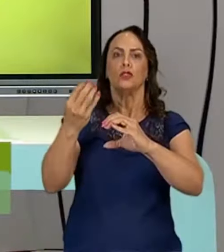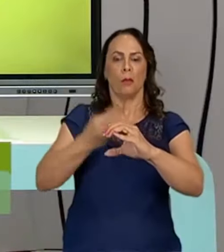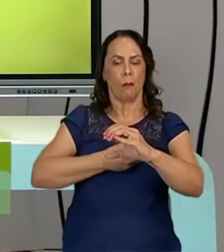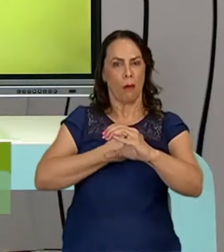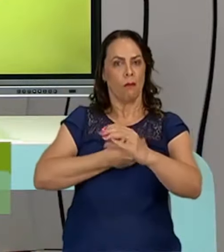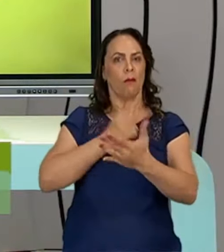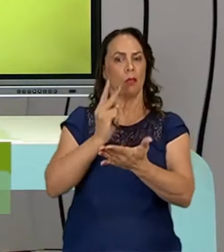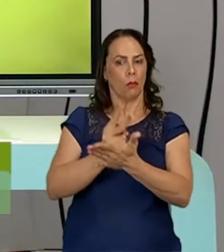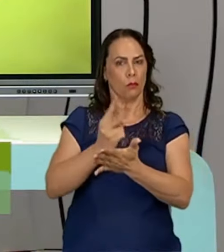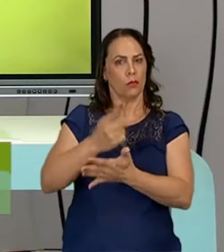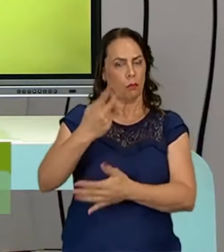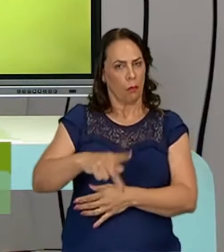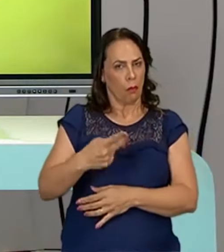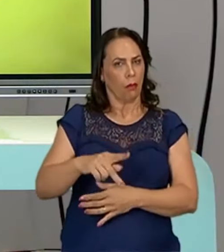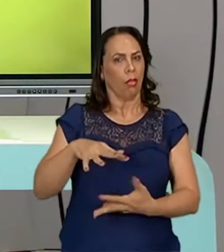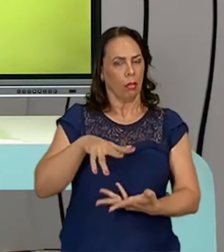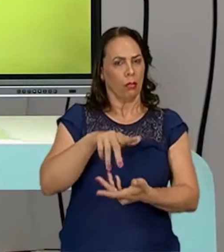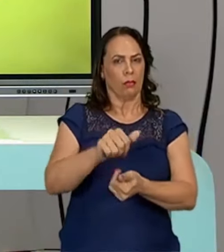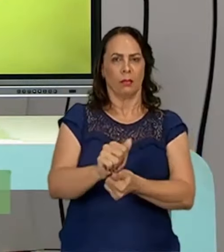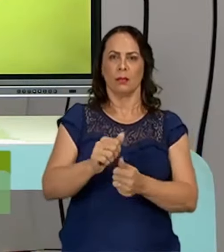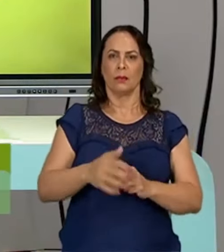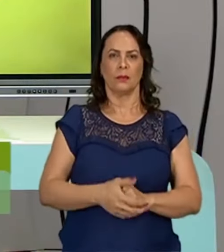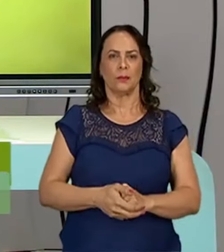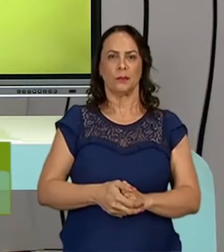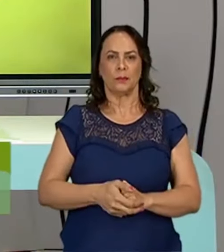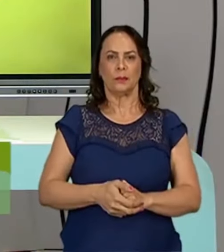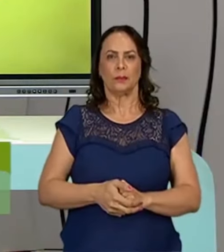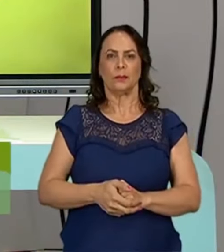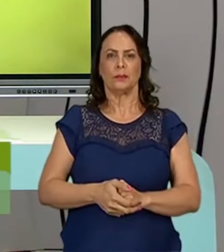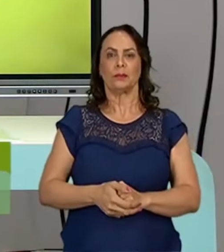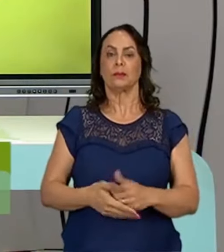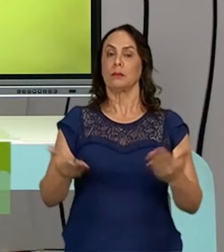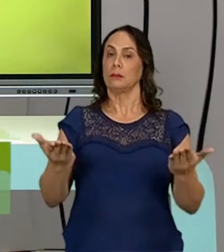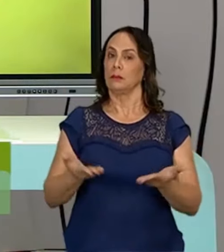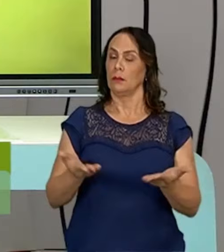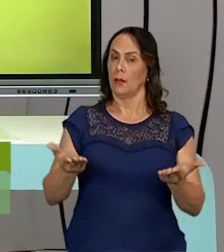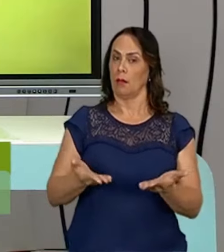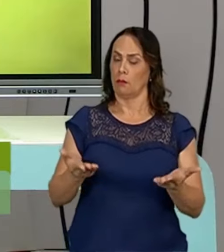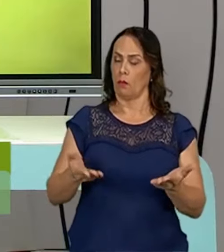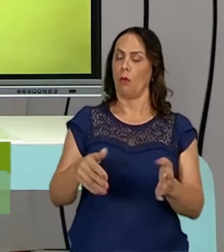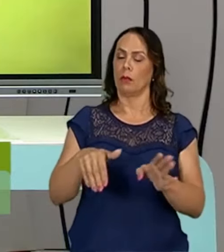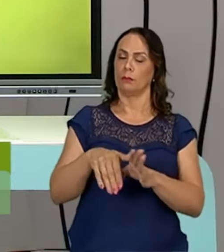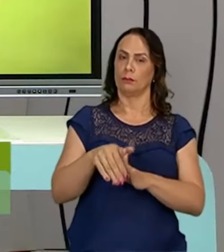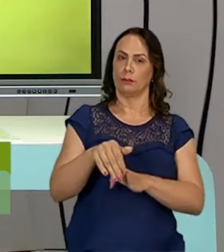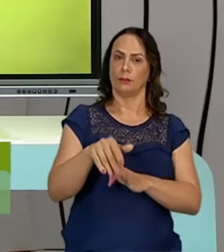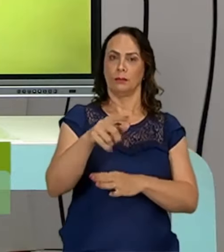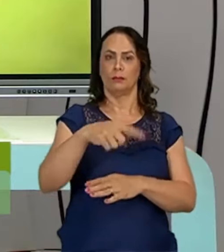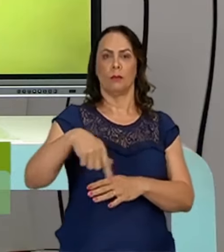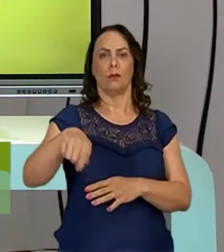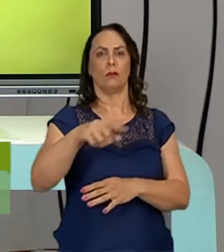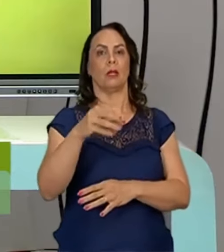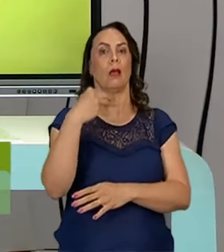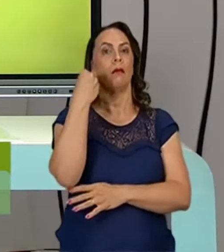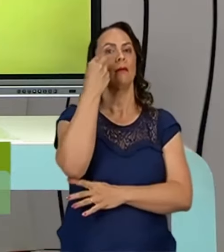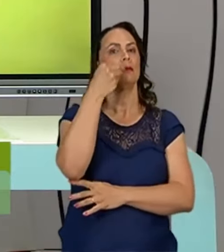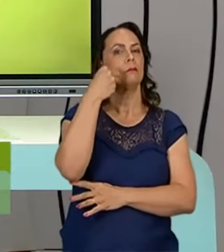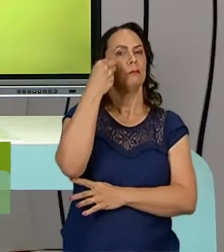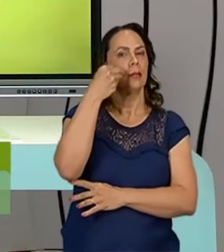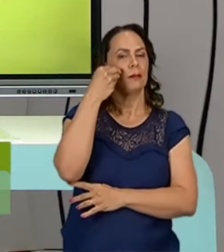E agora eu quero sugerir pra vocês a execução de uma experiência pra vocês poderem ver como que esse efeito estufa